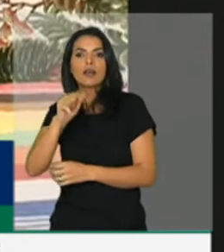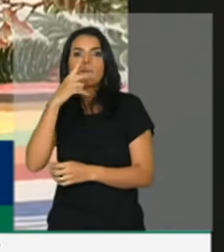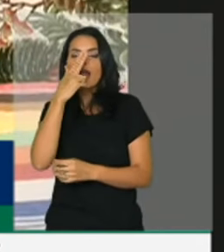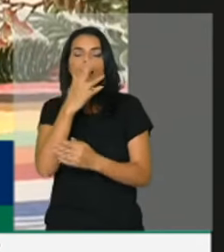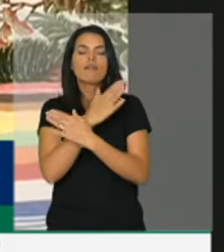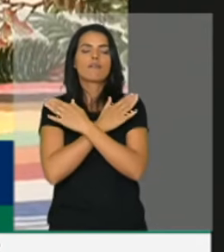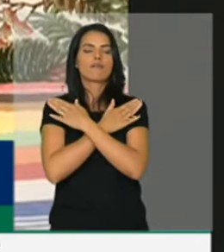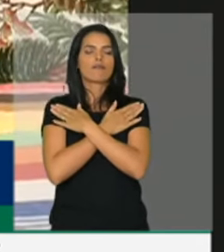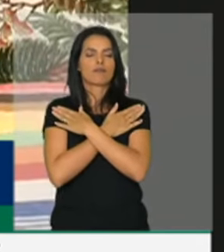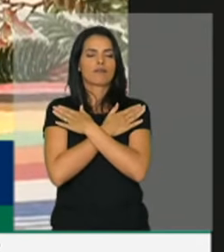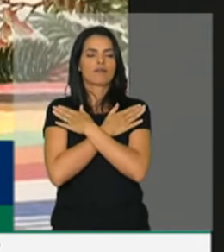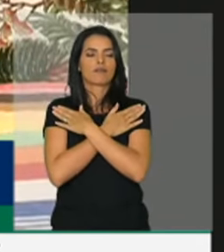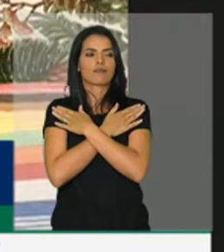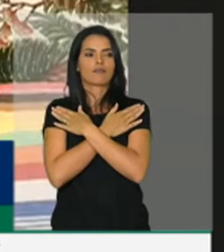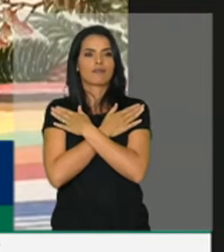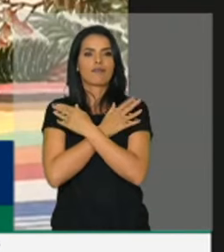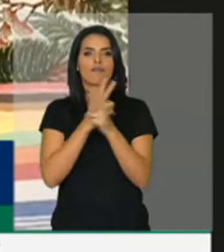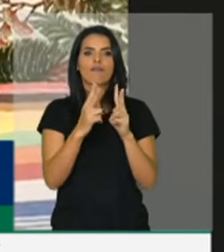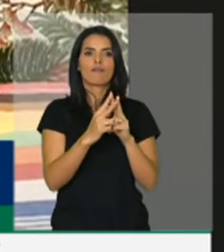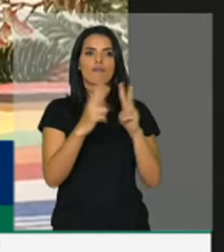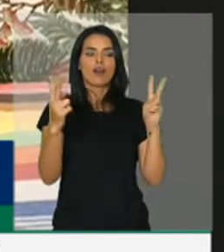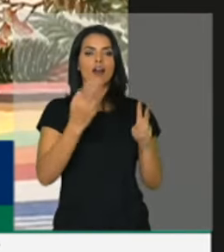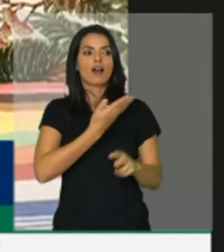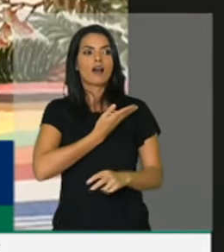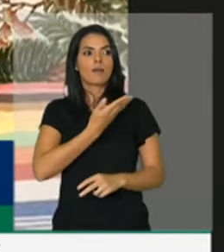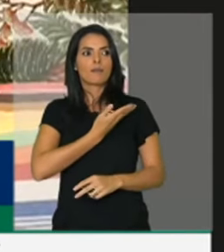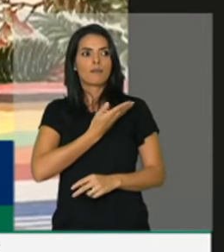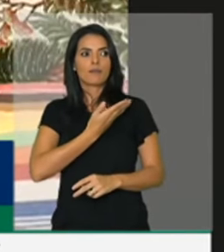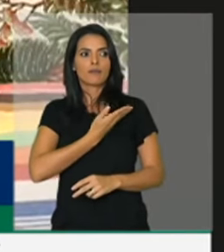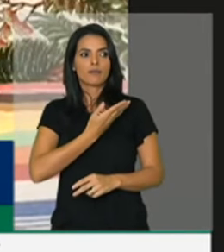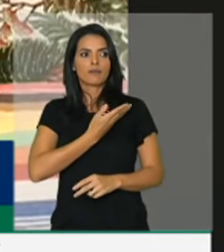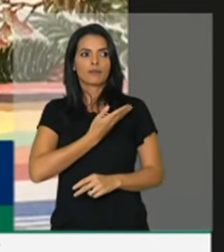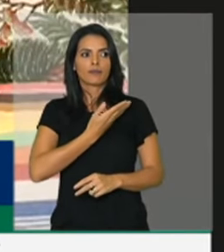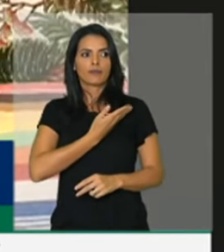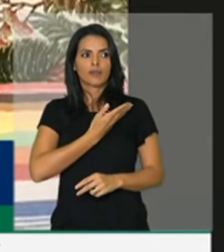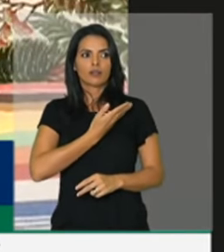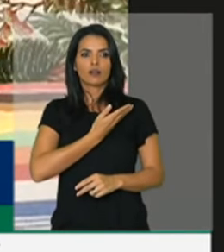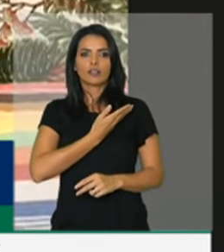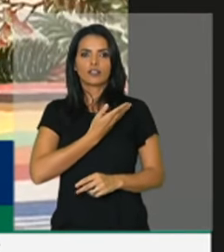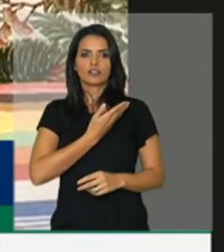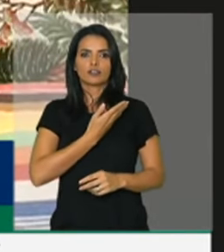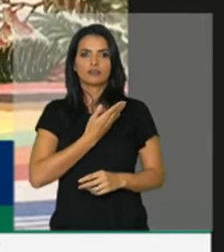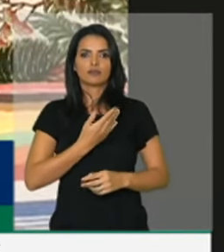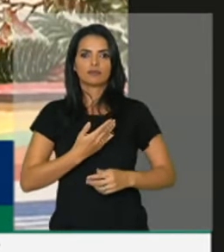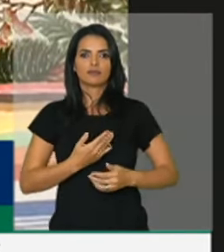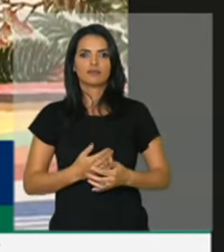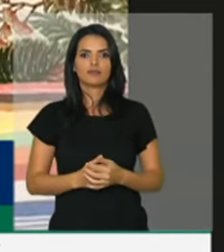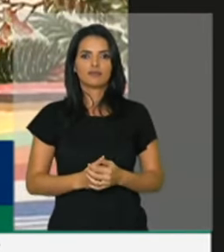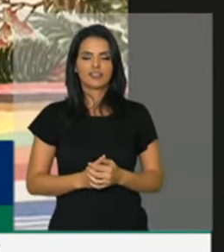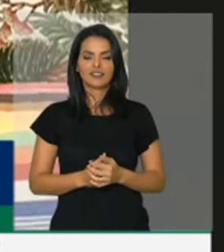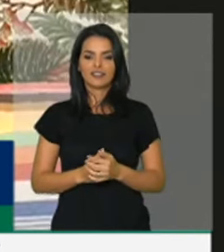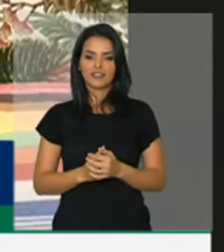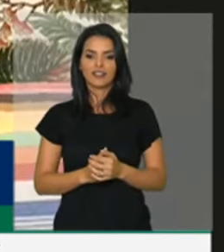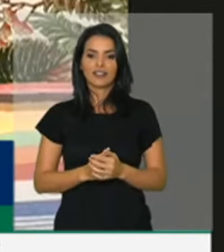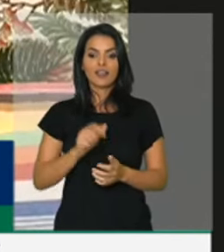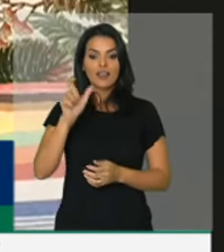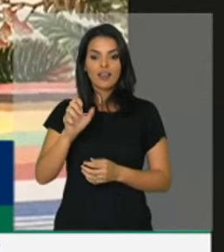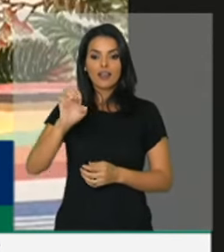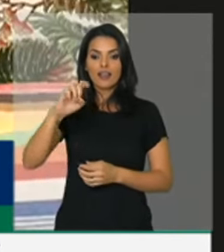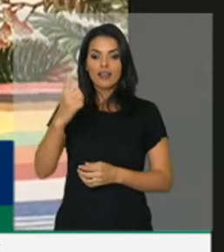DIRIGENTE, PARCEIRO, COMPANHEIRO DEMOCRATA, EX-DEPUTADO FEDERAL DESTA CASA POR 20 ANOS, AROLDO LIMA. TEM